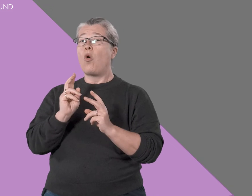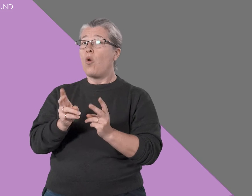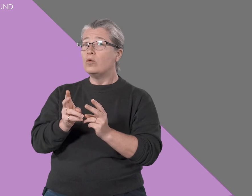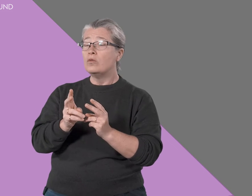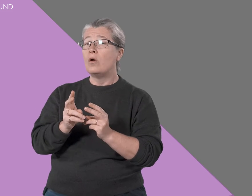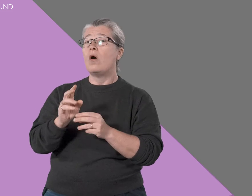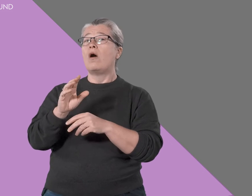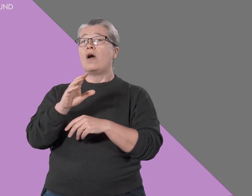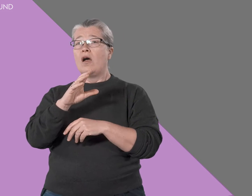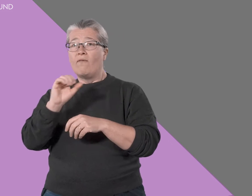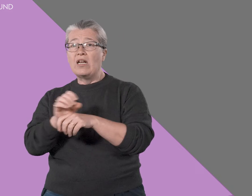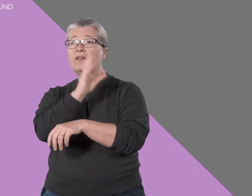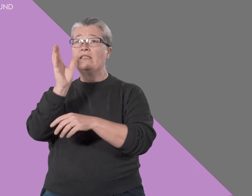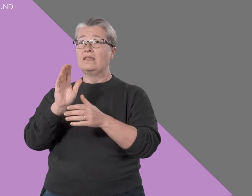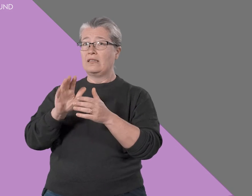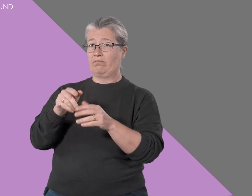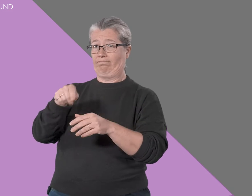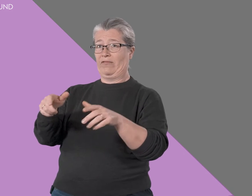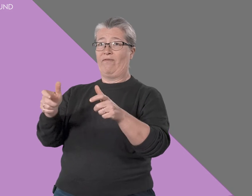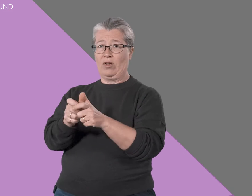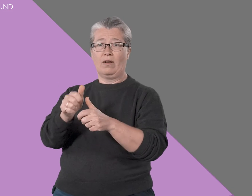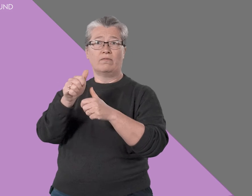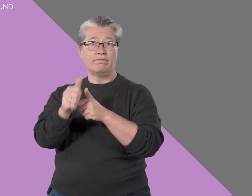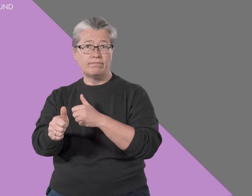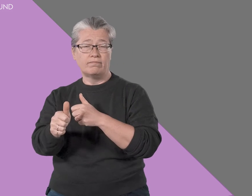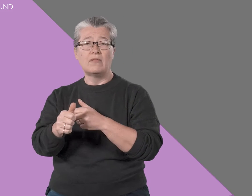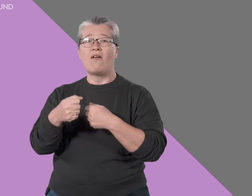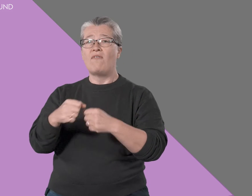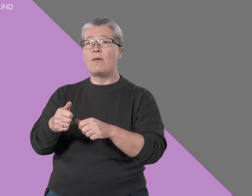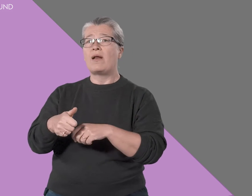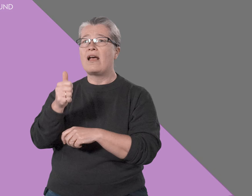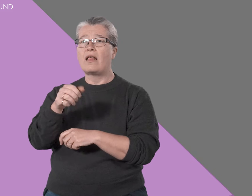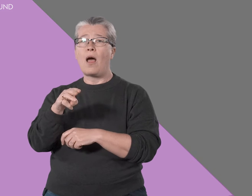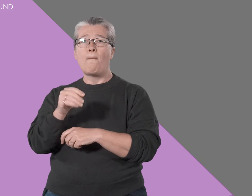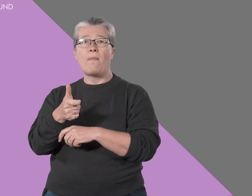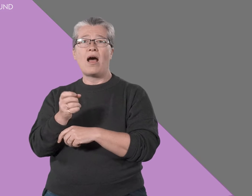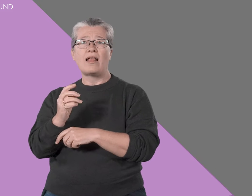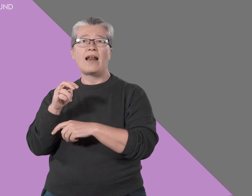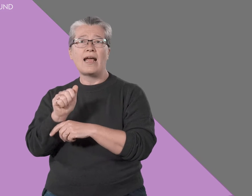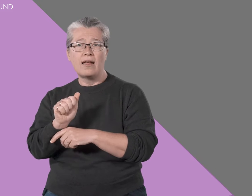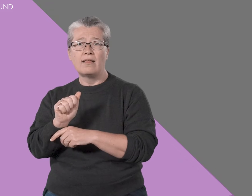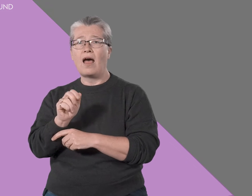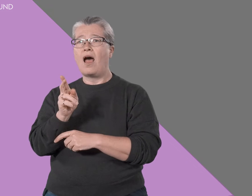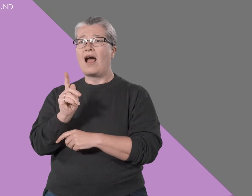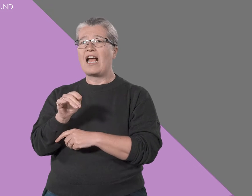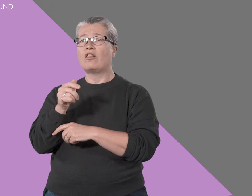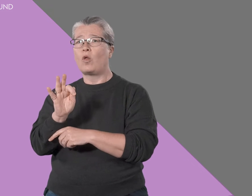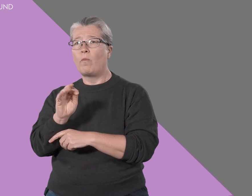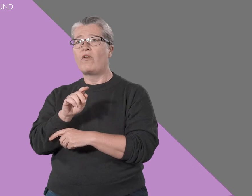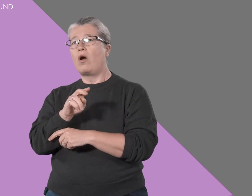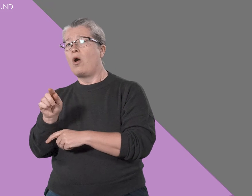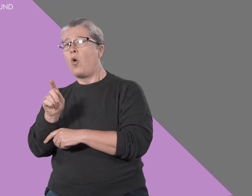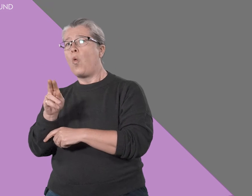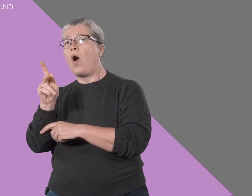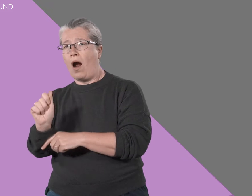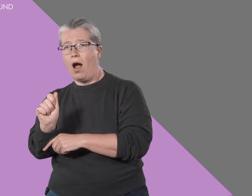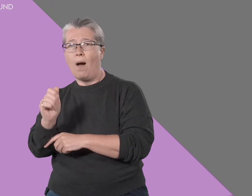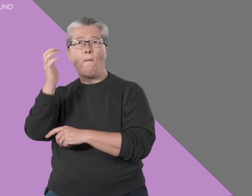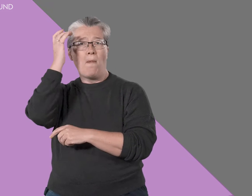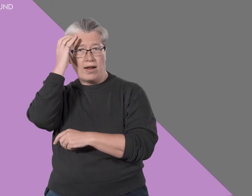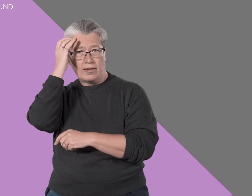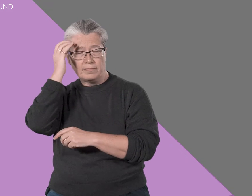och Finlandssvenska teckenspråkiga av verksamhetsledare Magdalena Kintopf-Huuhka.